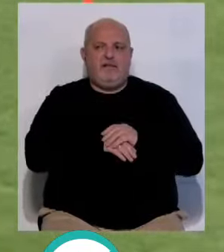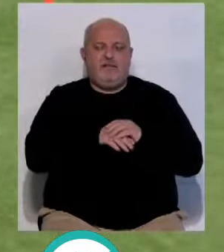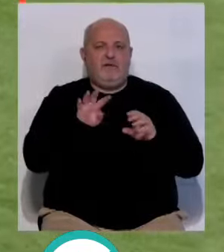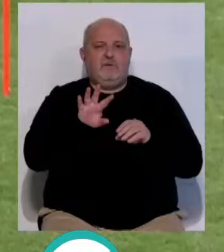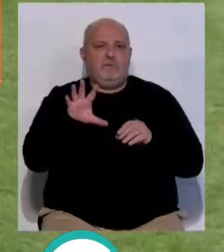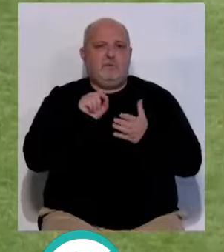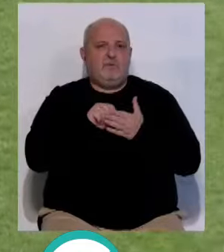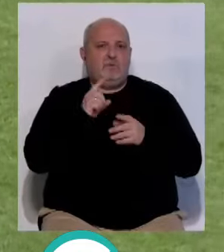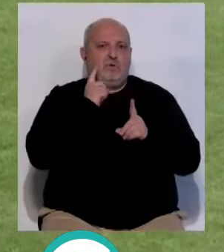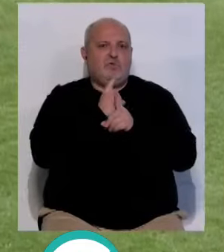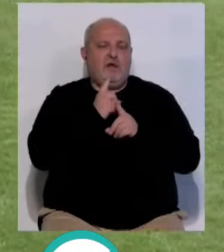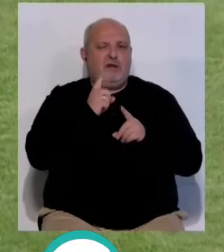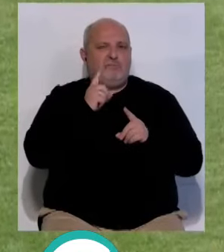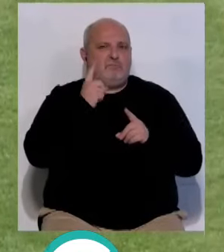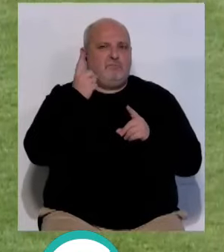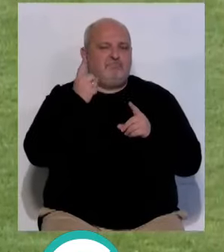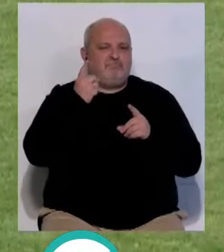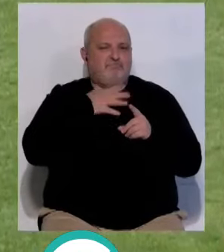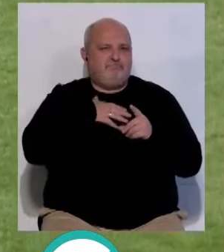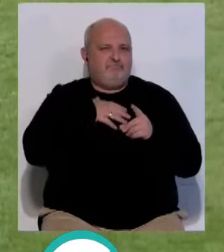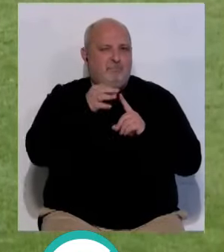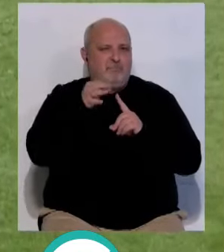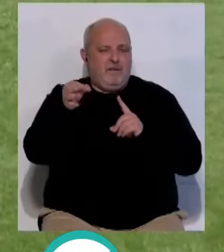minutos frente a la grandina has puesto aquí Perdona Nacho has puesto aquí las estadística